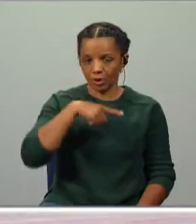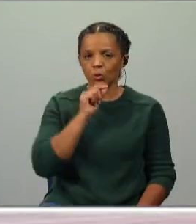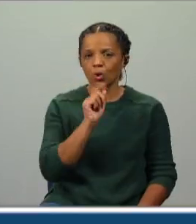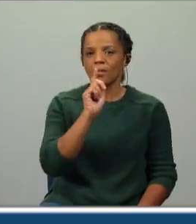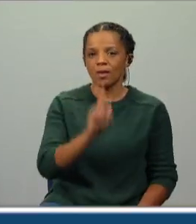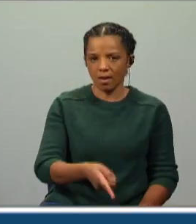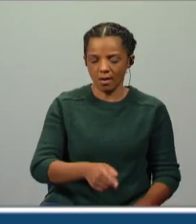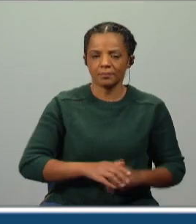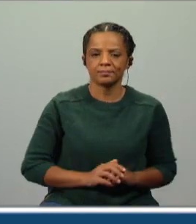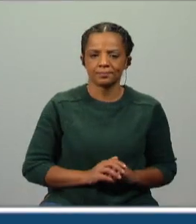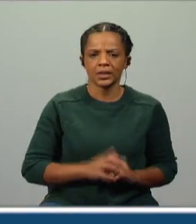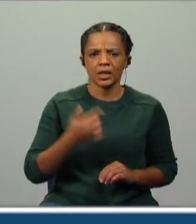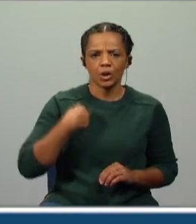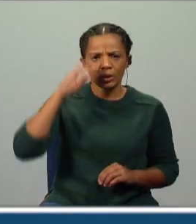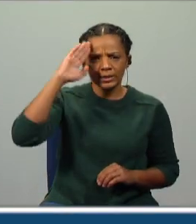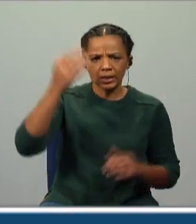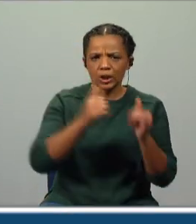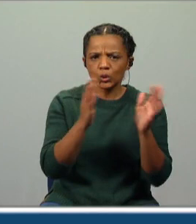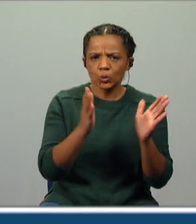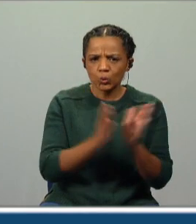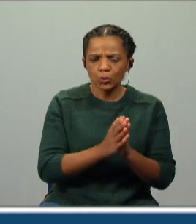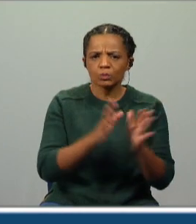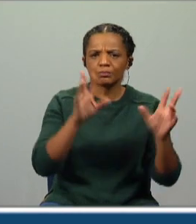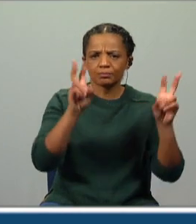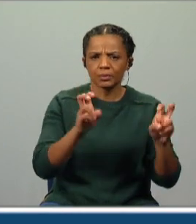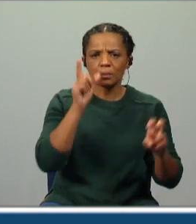Eu sei tudo sobre o pai natal, a outra chama-se Feliz, Natal,